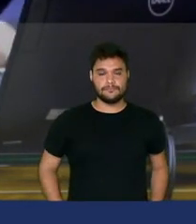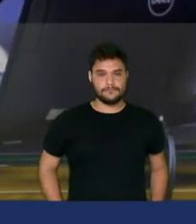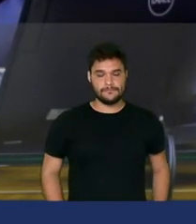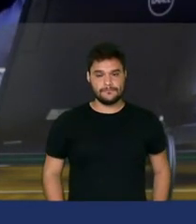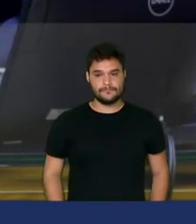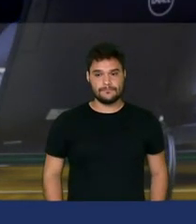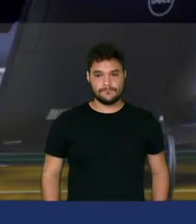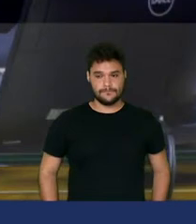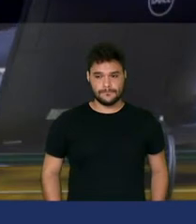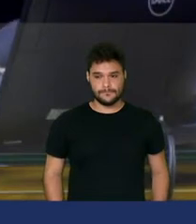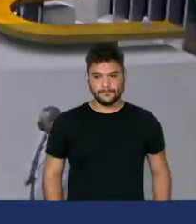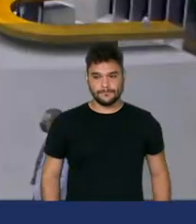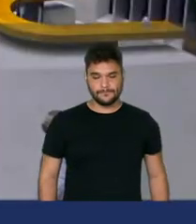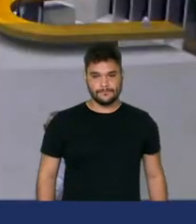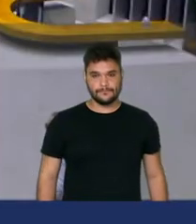LÍDER AO DEPUTADO POMPEU DE